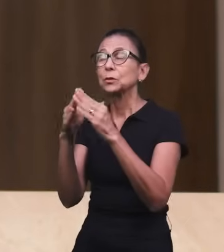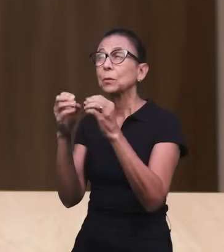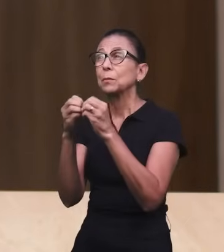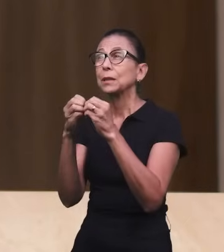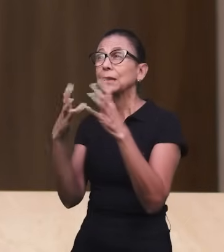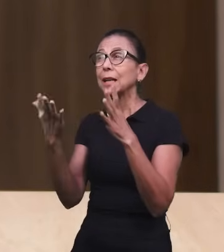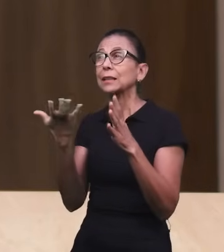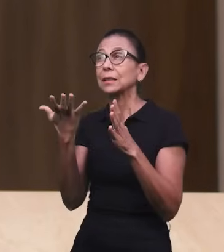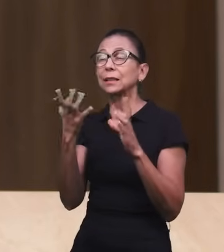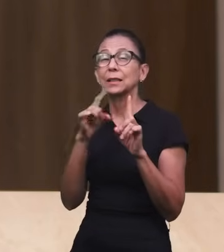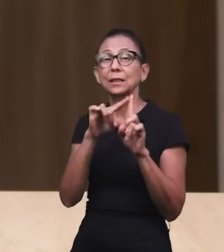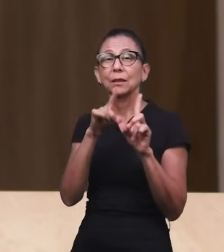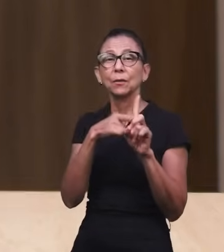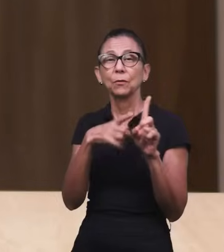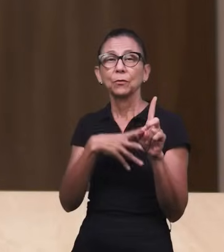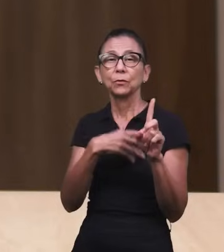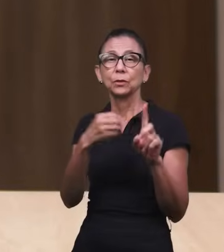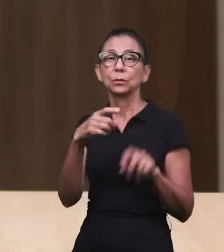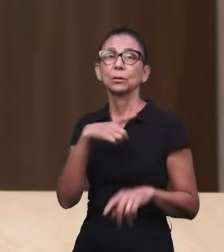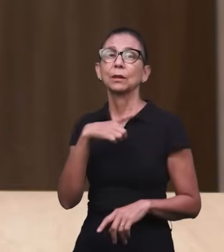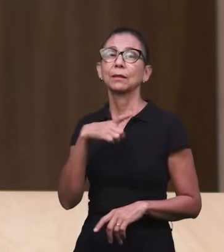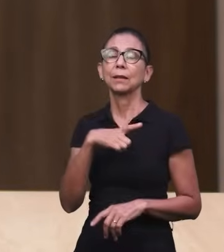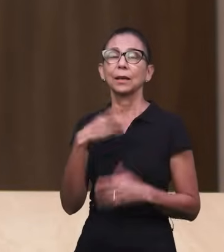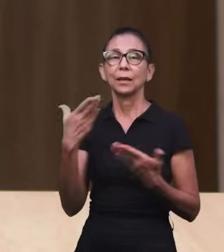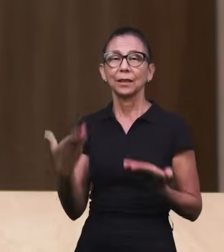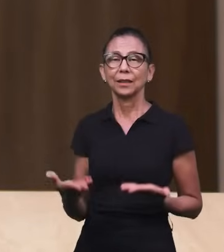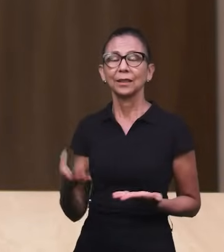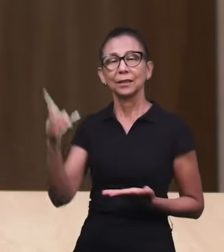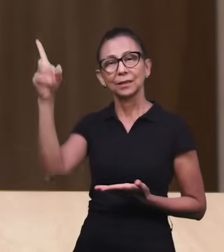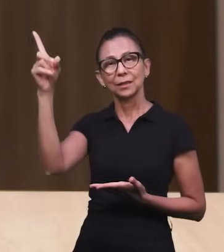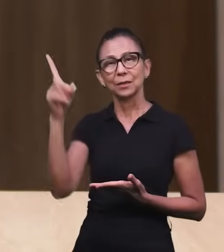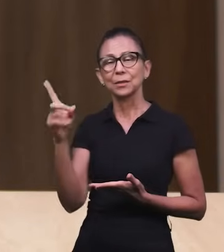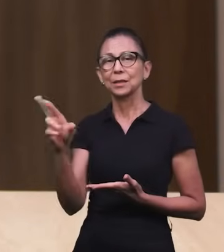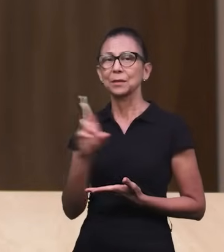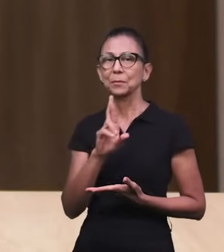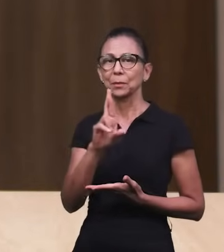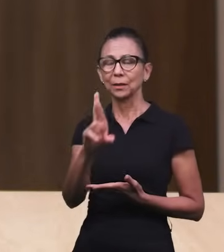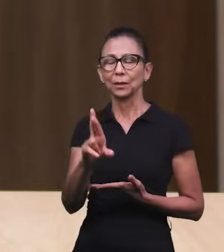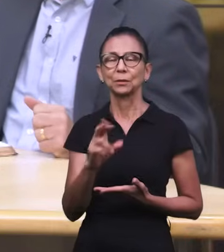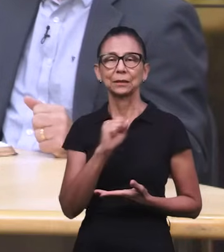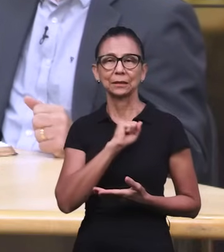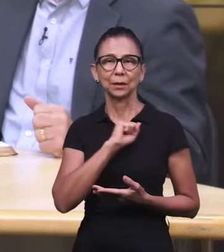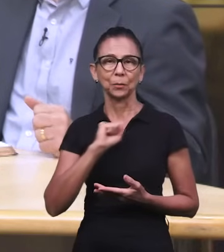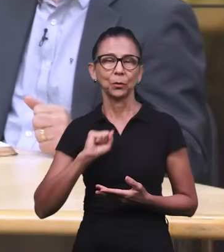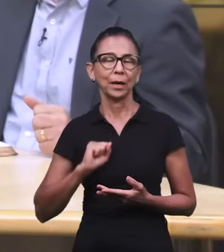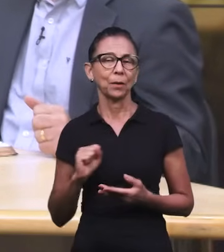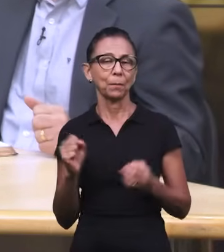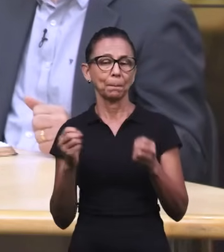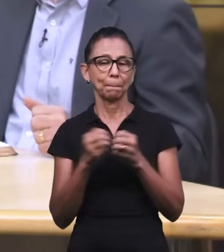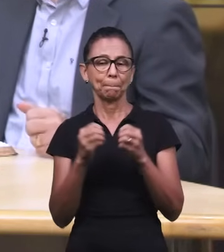foi o resultado de um milagre um milagre Samuel foi um milagre ou seja uma mãe de oração uma